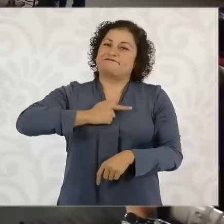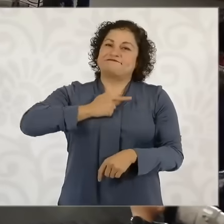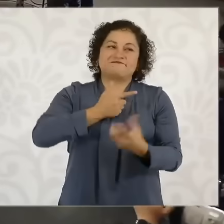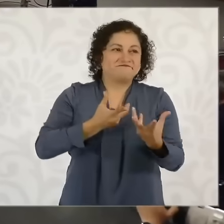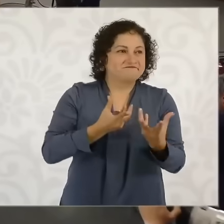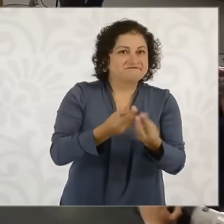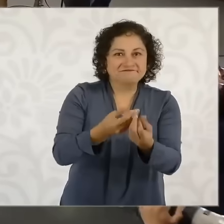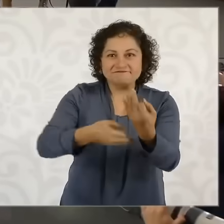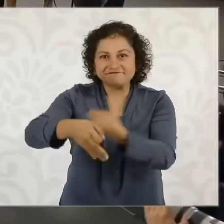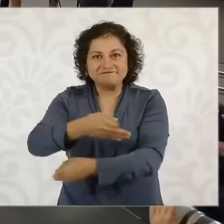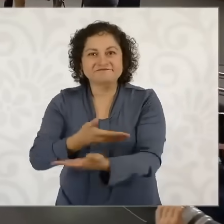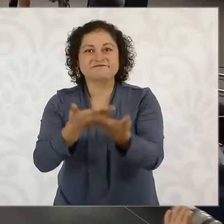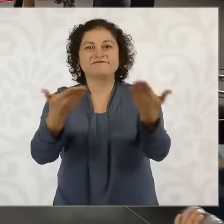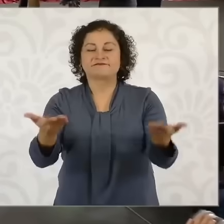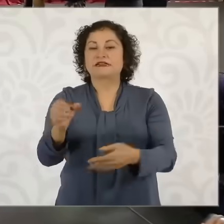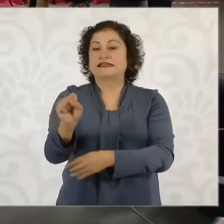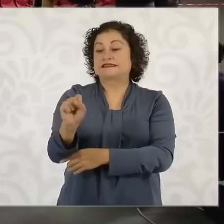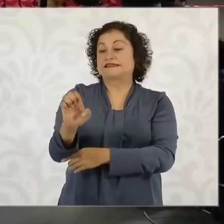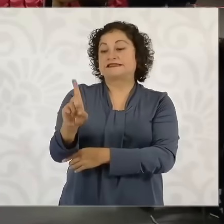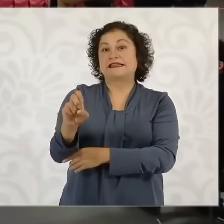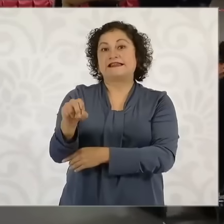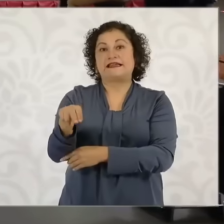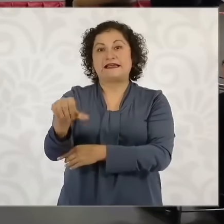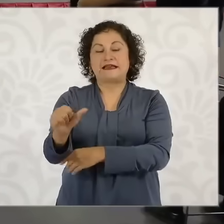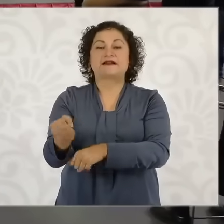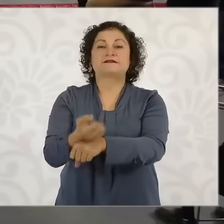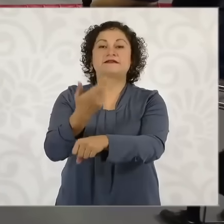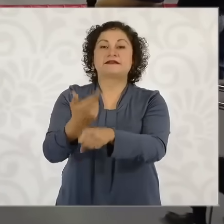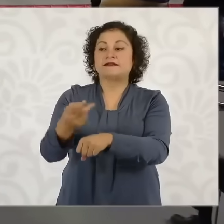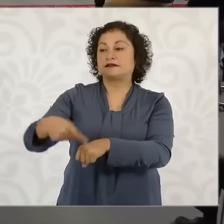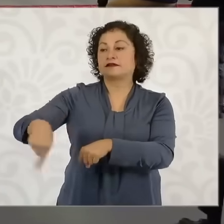Secretaría de la Defensa Nacional, las empresas sectorizadas, Tren Maya, como ustedes saben,